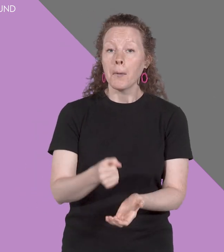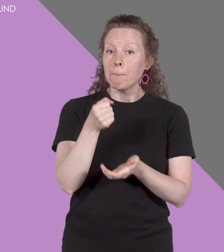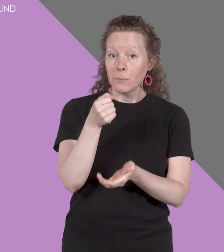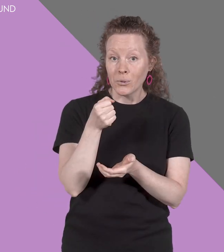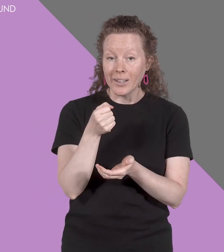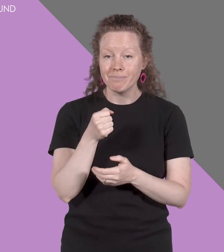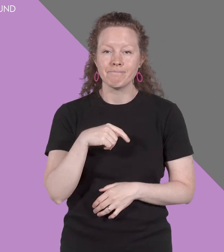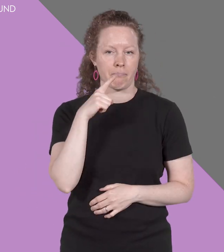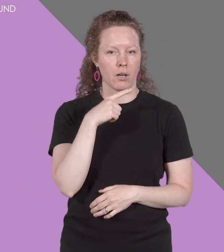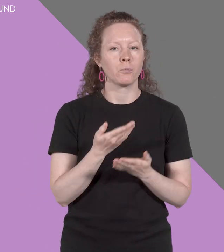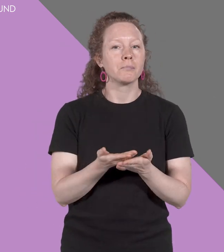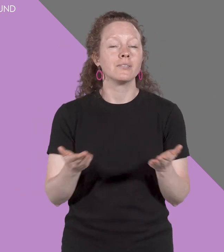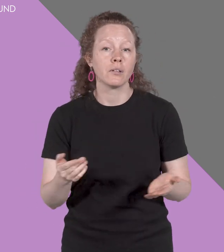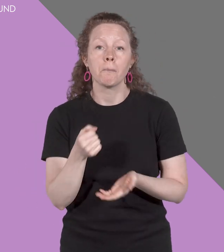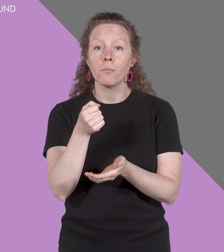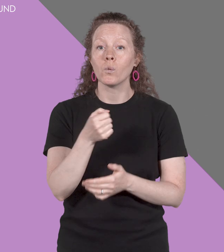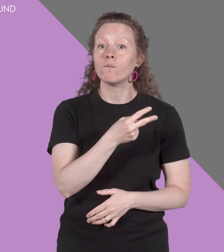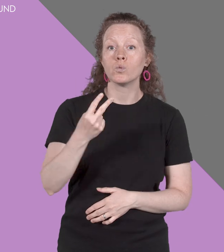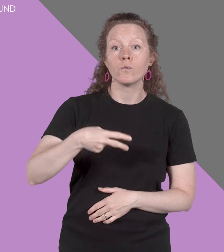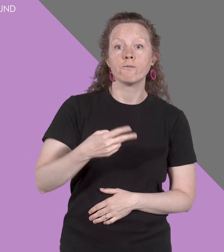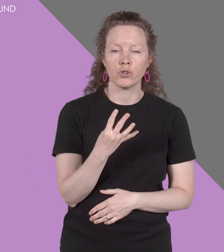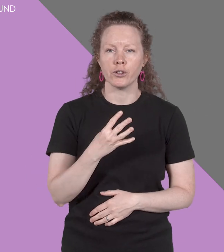Efter det gick Jokinen igenom budgeten för 2024 -